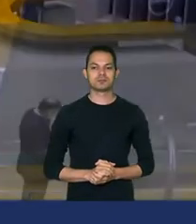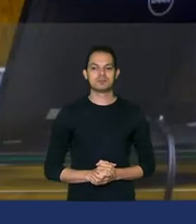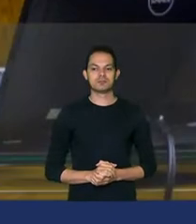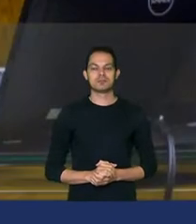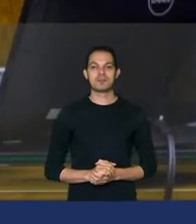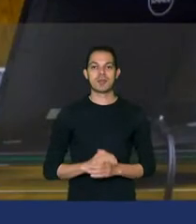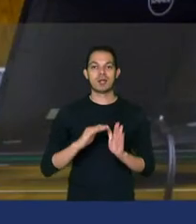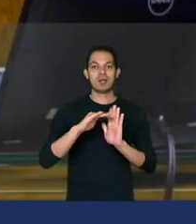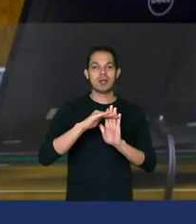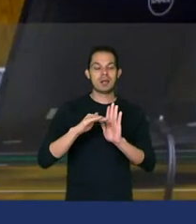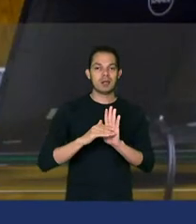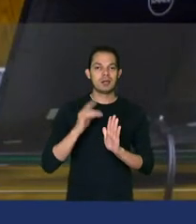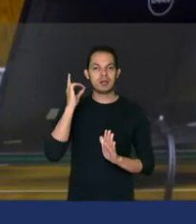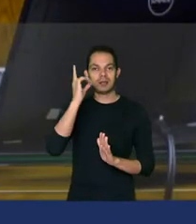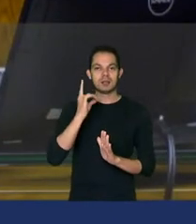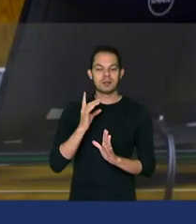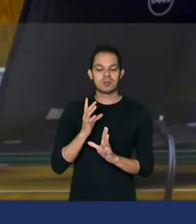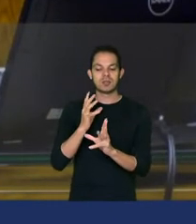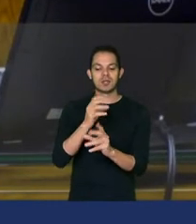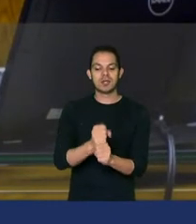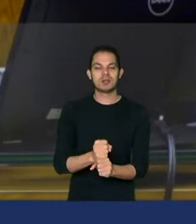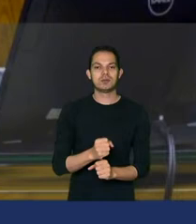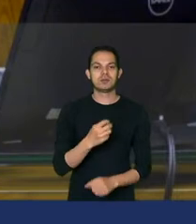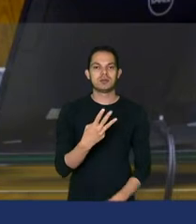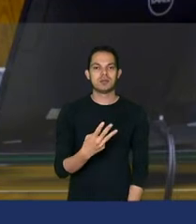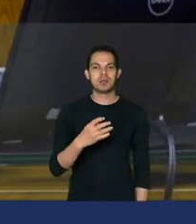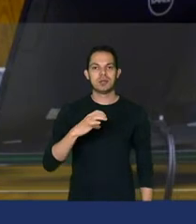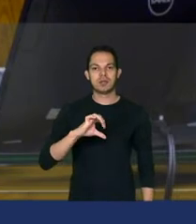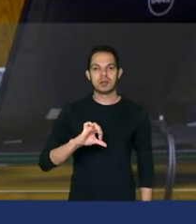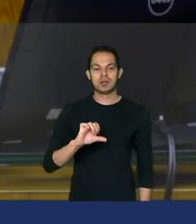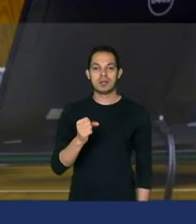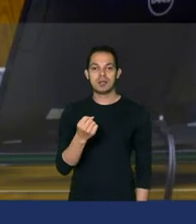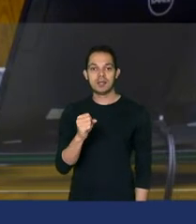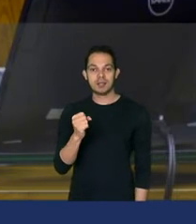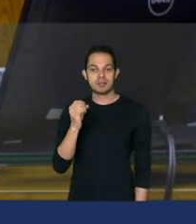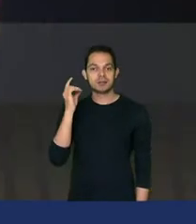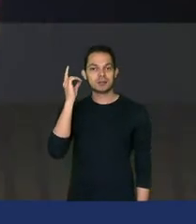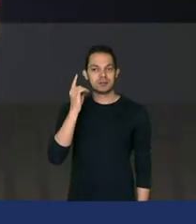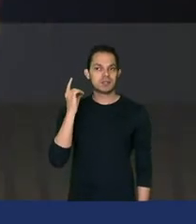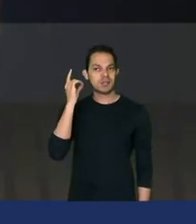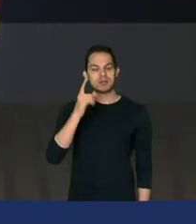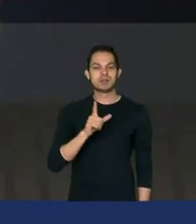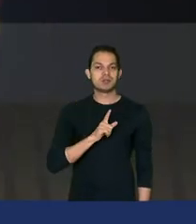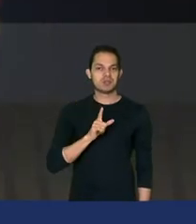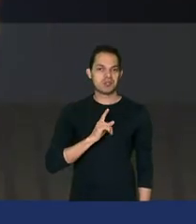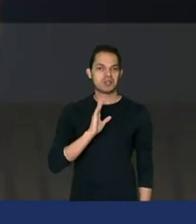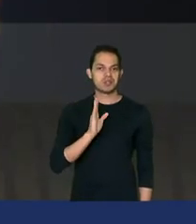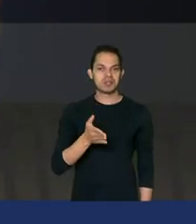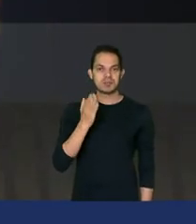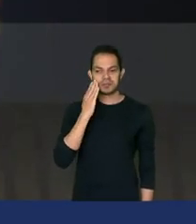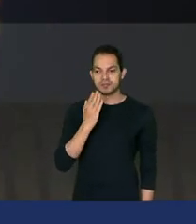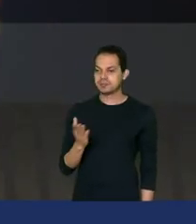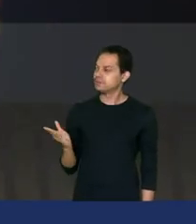SENHORES DEPUTADOS. -- [PRESIDENTE]: A LISTA DE PRESENÇA REGISTRA O ACESSO DE 398 SENHORAS DEPUTADAS E SENHORES DEPUTADOS. PASSA-SE